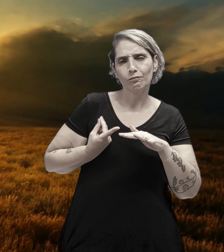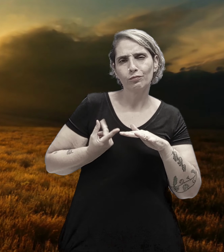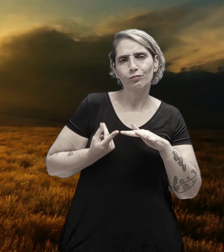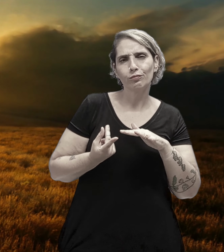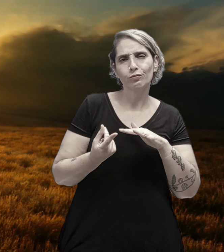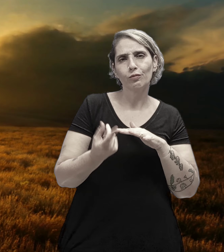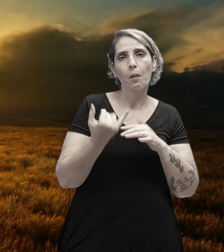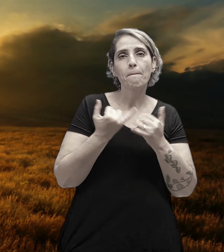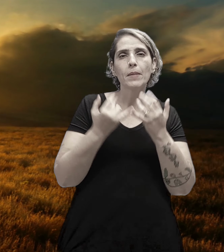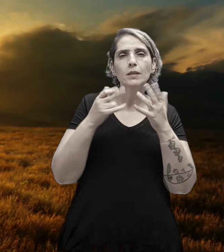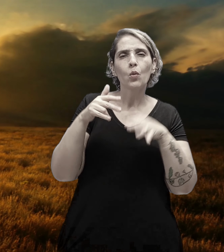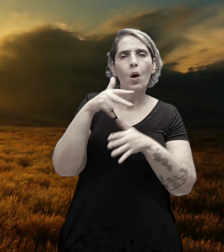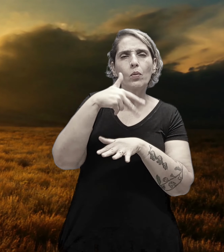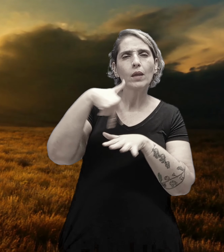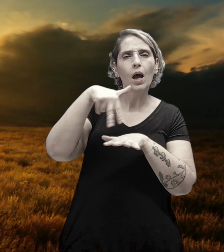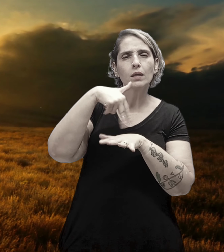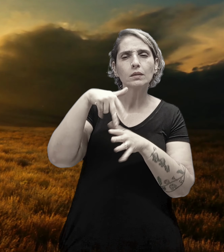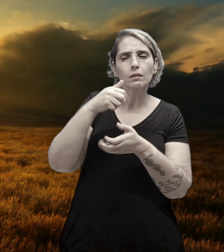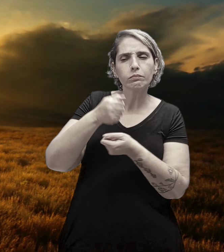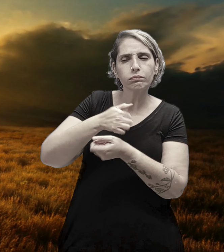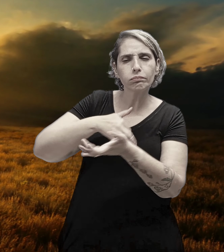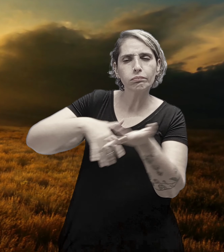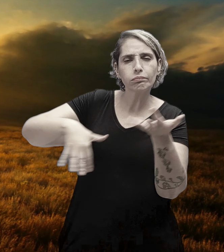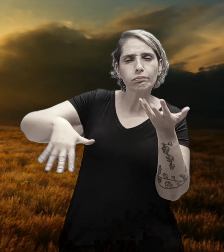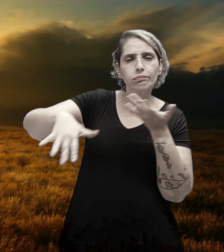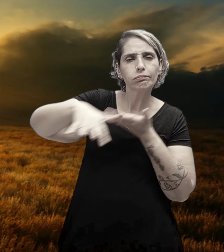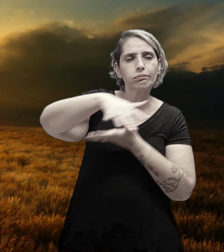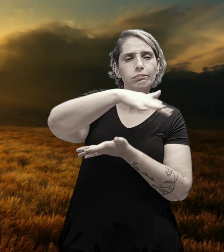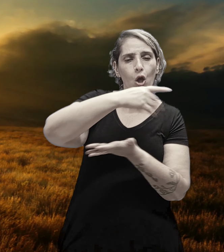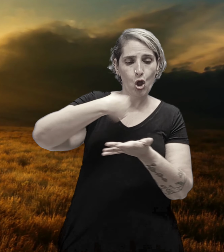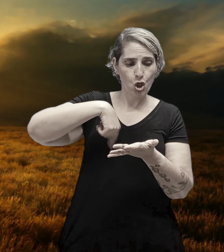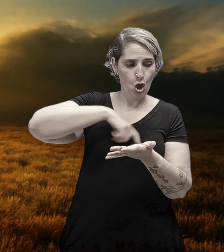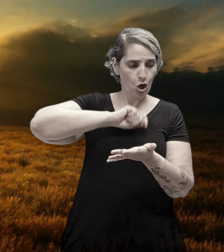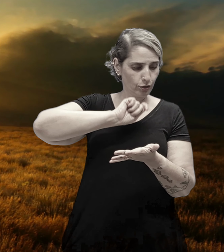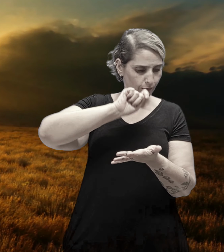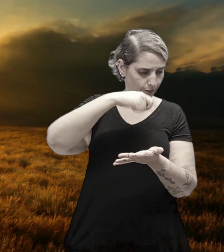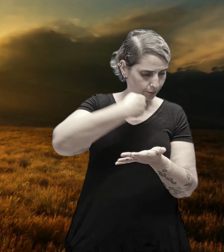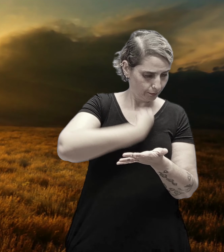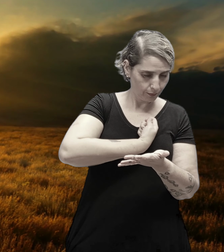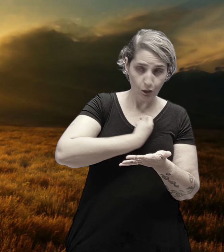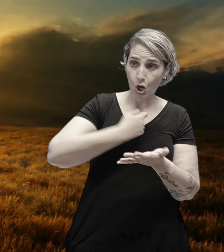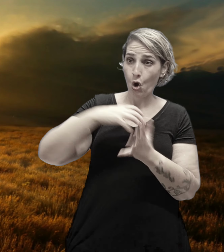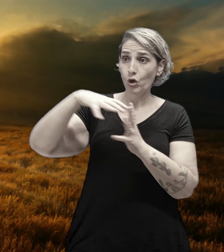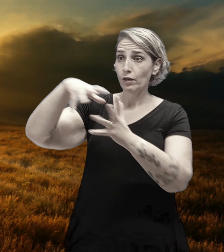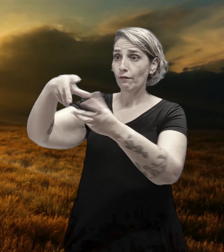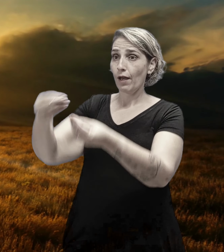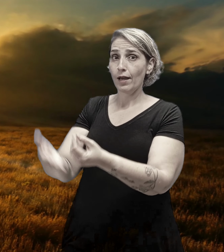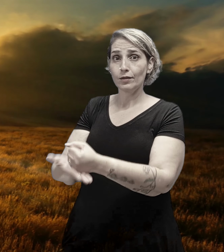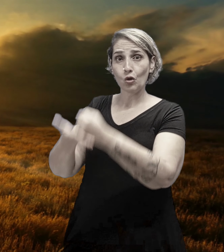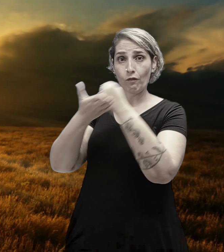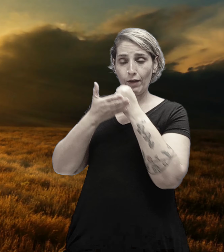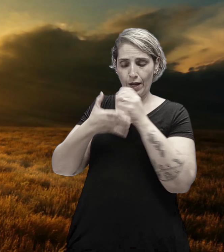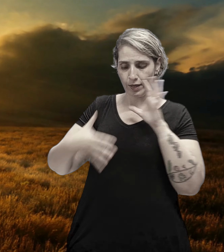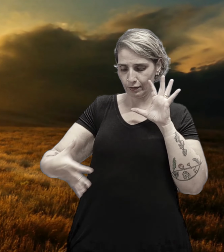como uma dança silenciosa entre o que somos e o que o universo nos oferece.